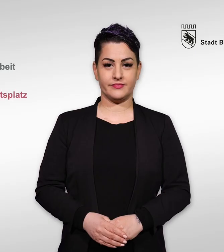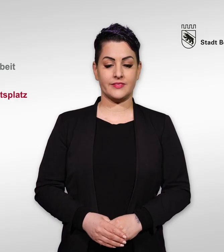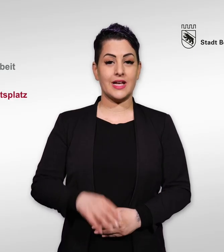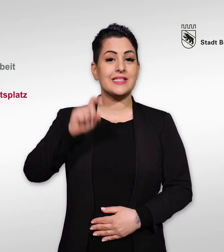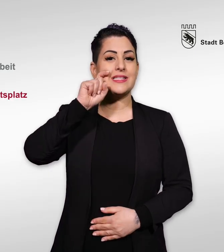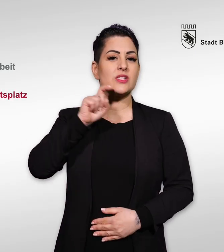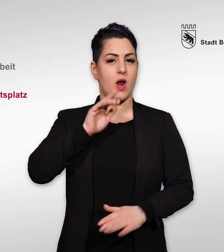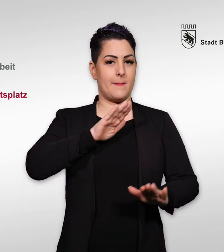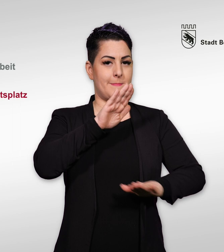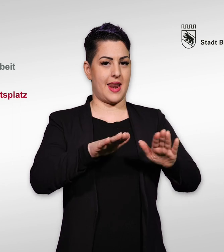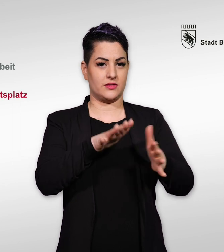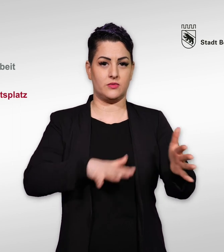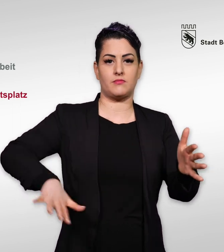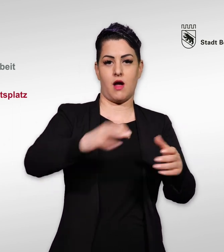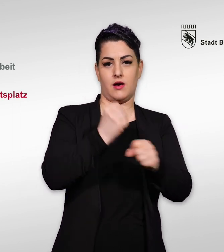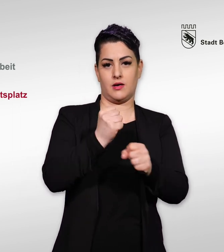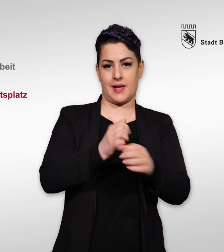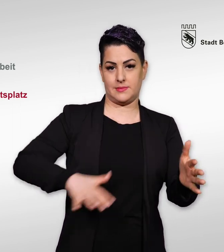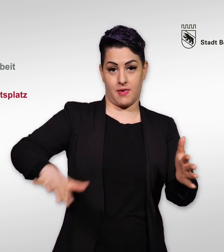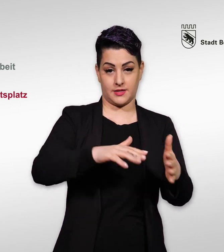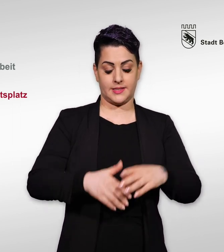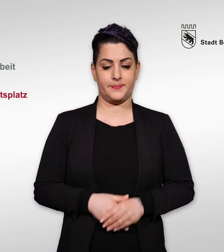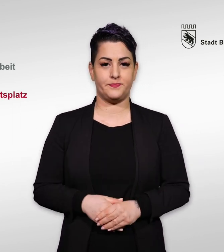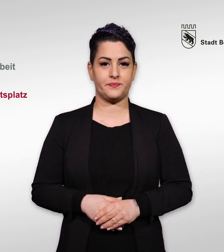Sexuelle Belästigung am Arbeitsplatz